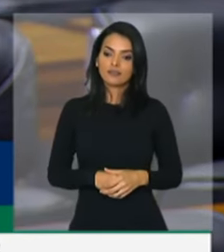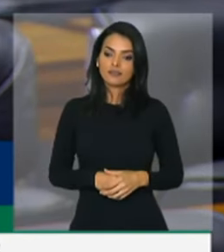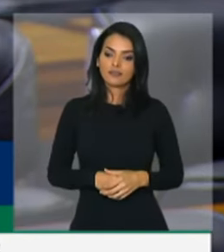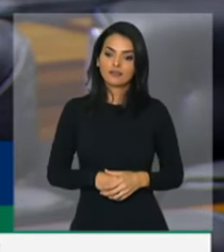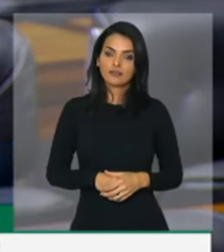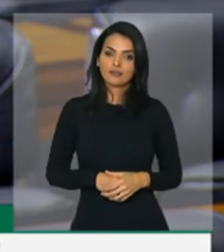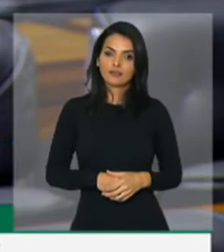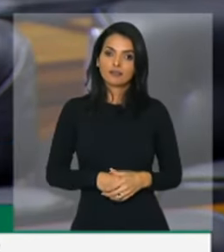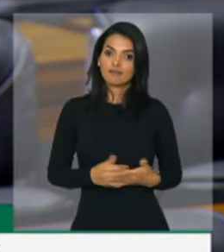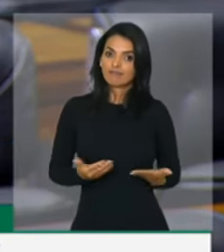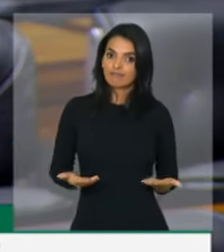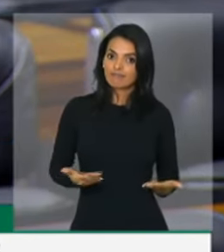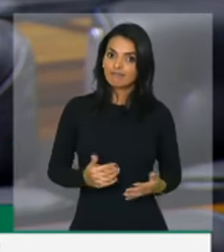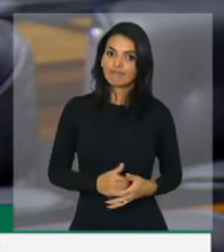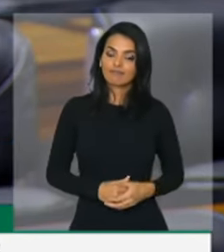ENTÃO ... PRESIDENTE, POR